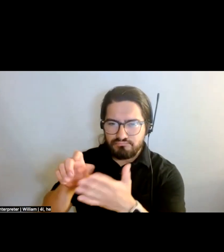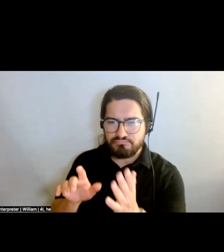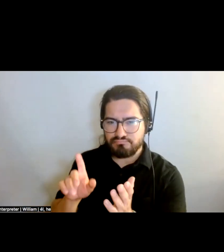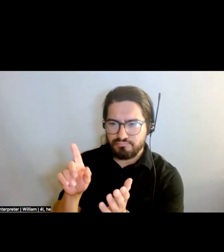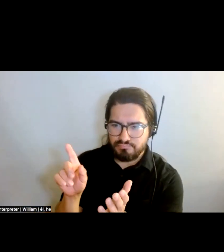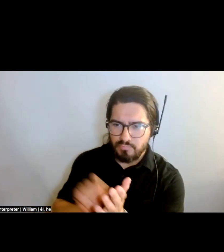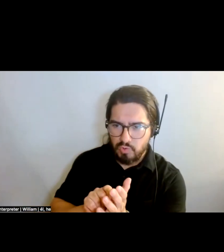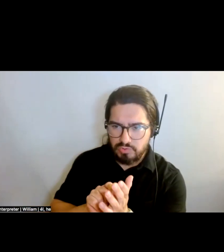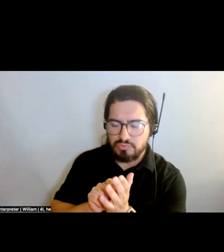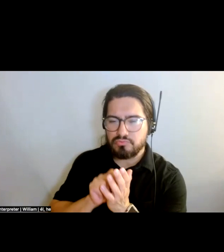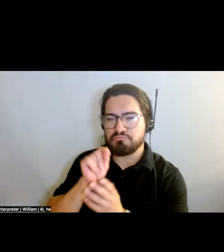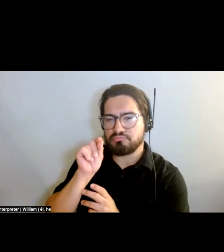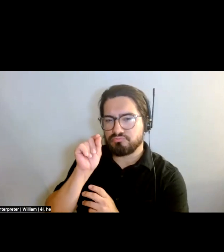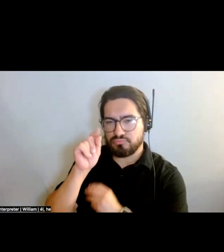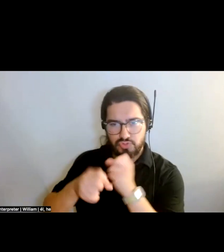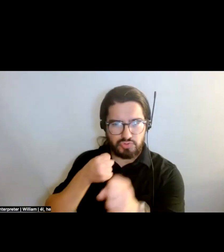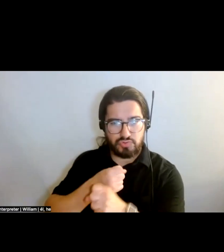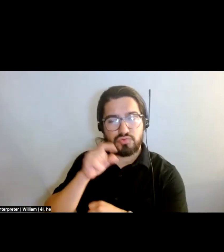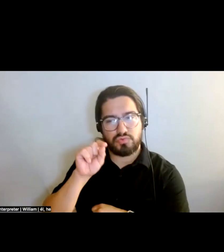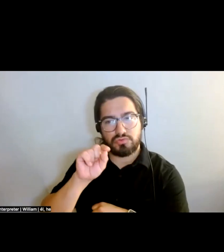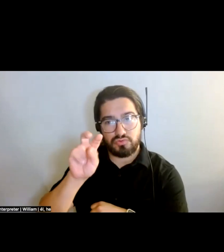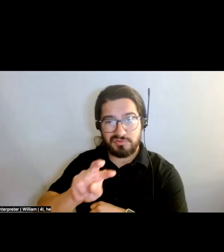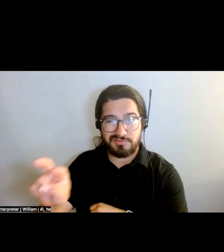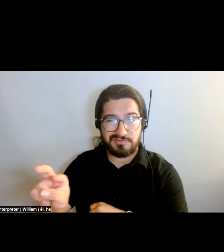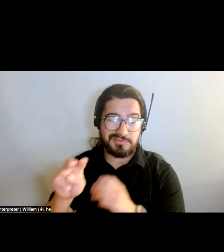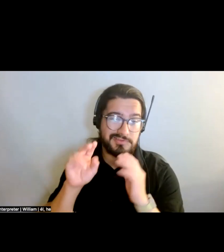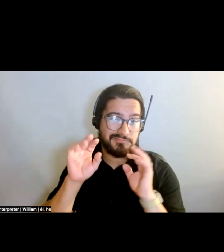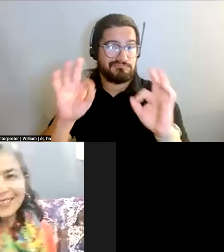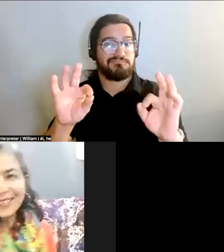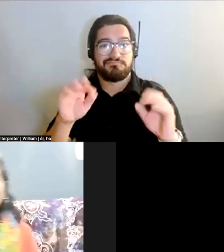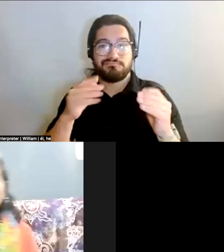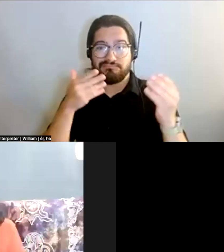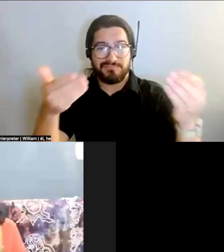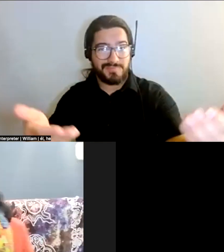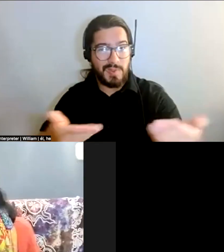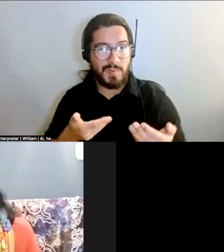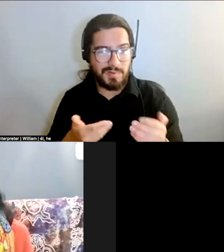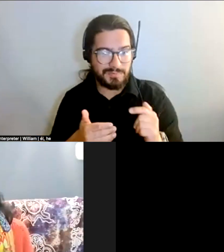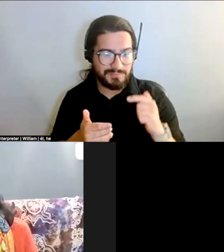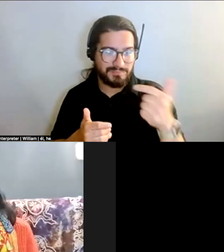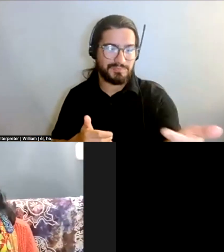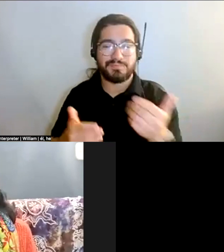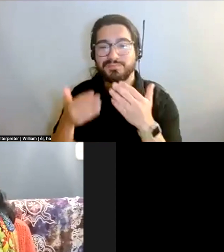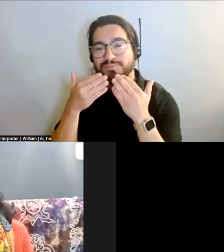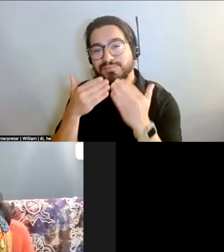Editora in 2022. Elizaria… Gracias.